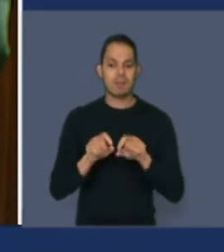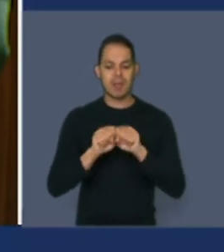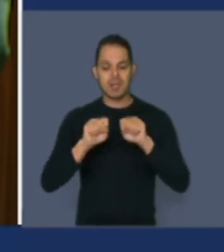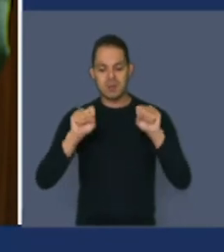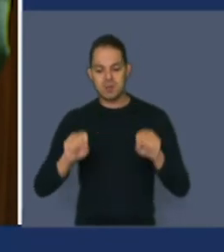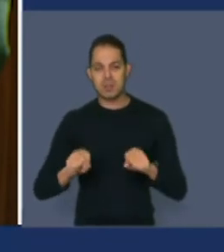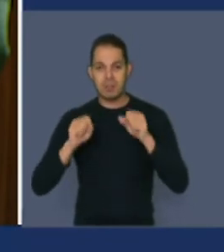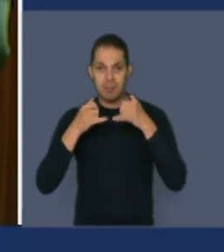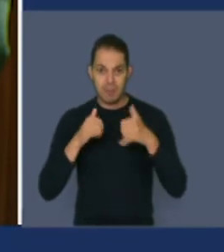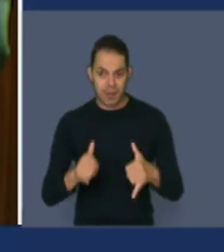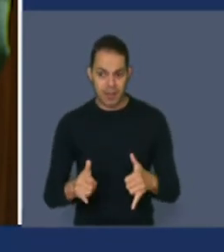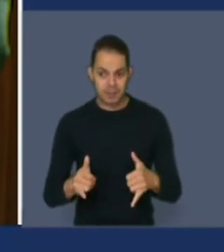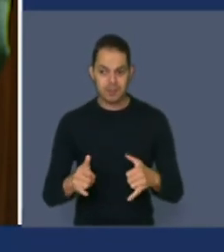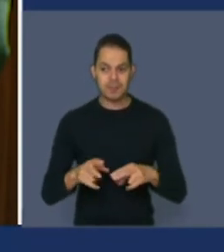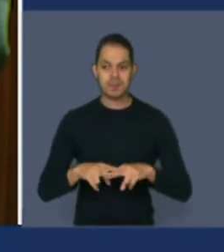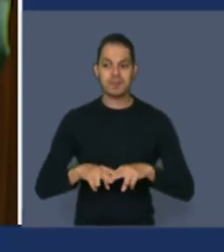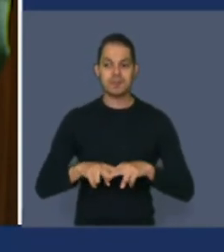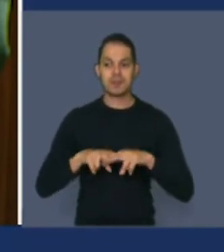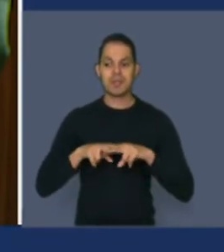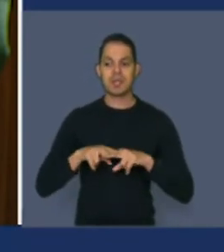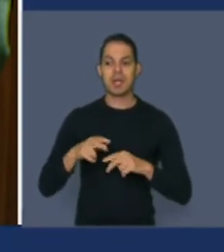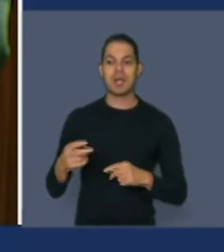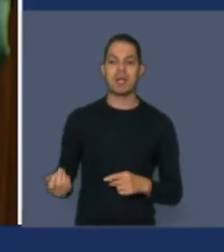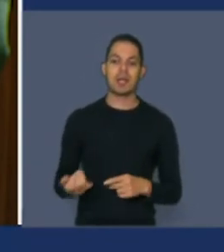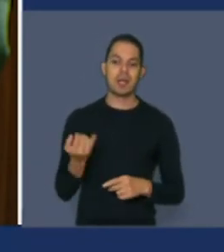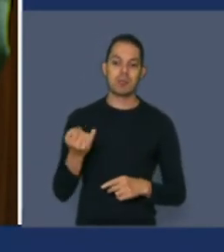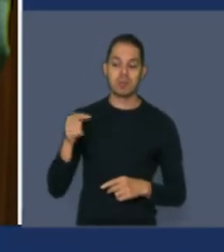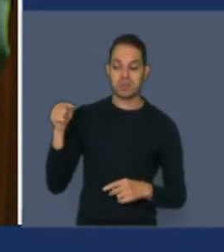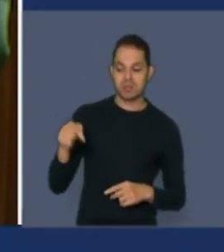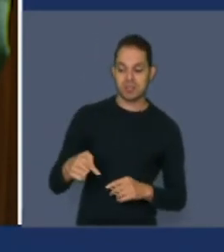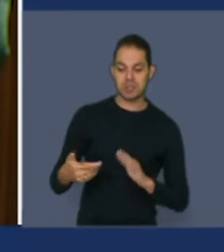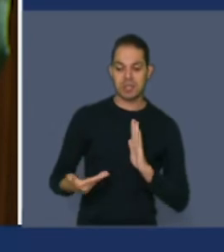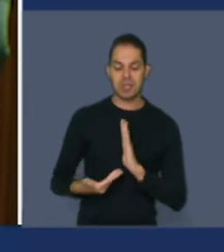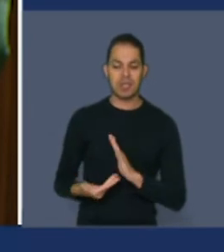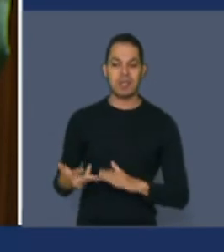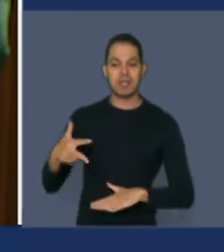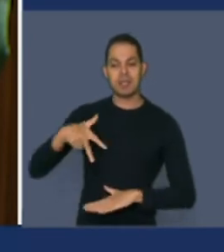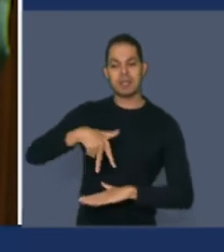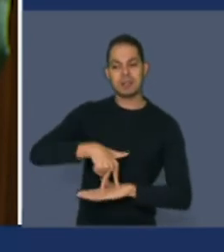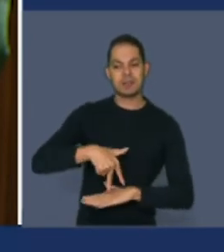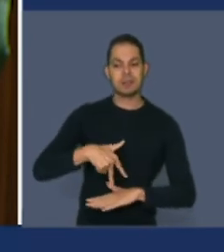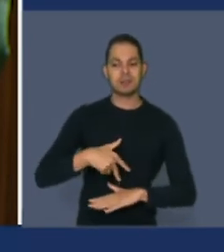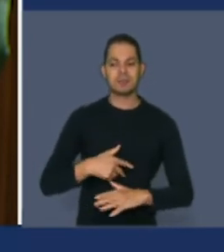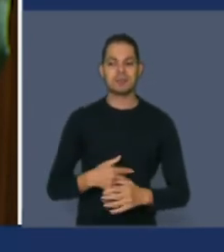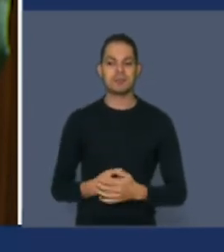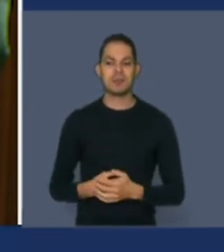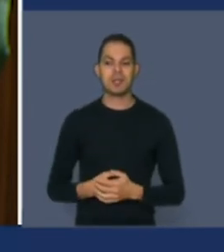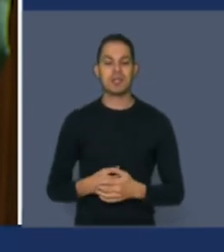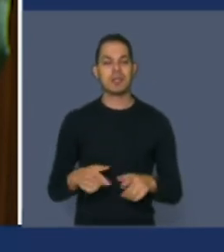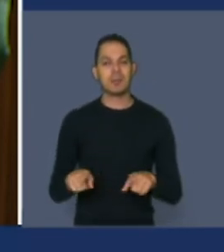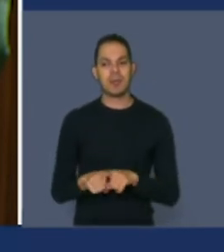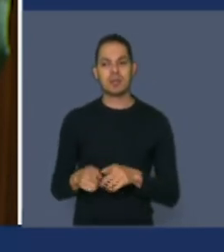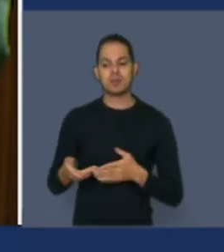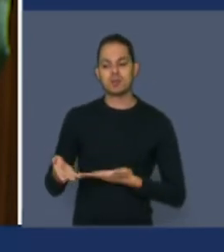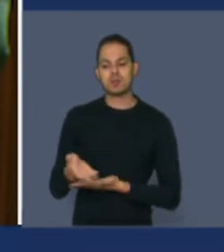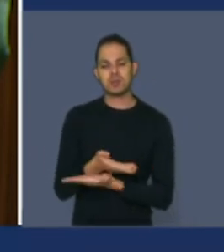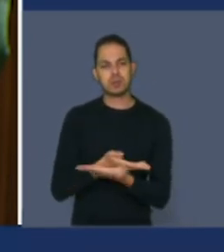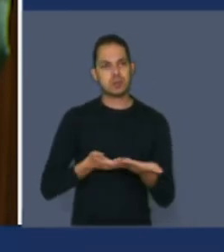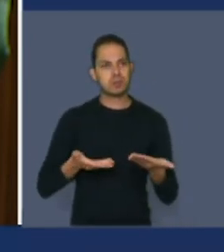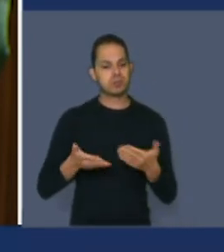NACIONAL, COM A SOBERANIA DO SISTEMA ELETRO ENERGÉTICO. POR ISSO É MUITO IMPORTANTE QUE AQUI NA TRIBUNA, AQUI NESSA CASA, NAS ARTICULAÇÕ ES, AQUI NESSE DISCURSO A